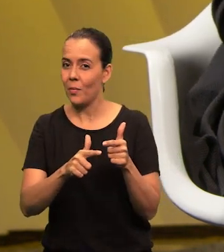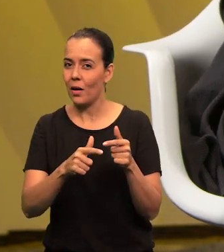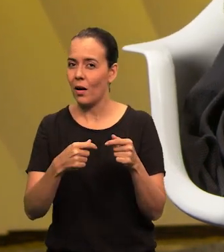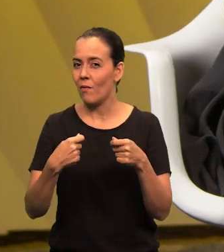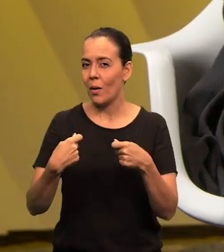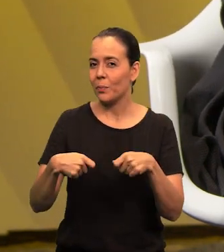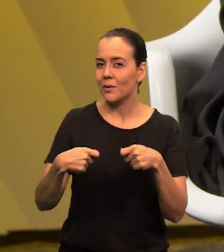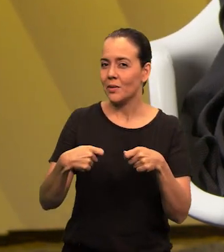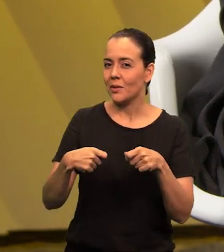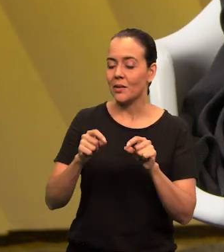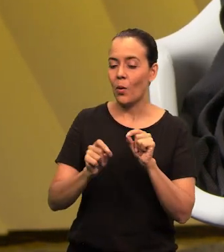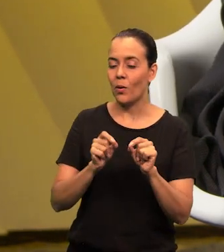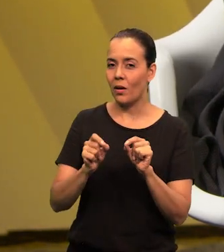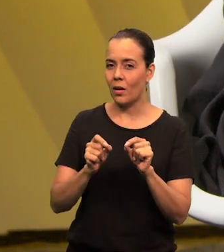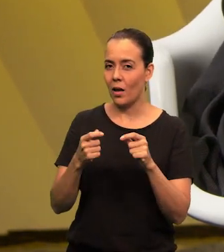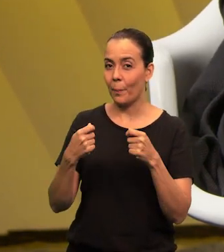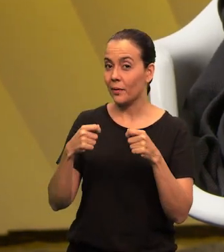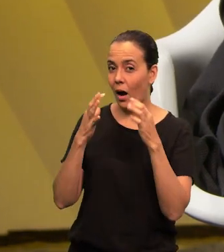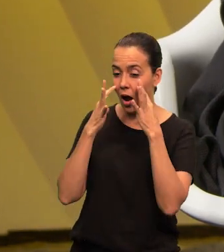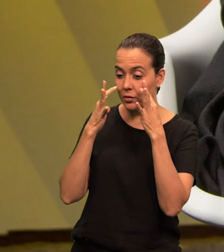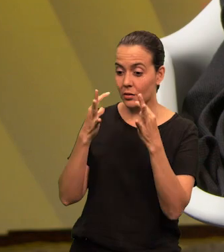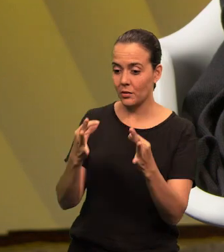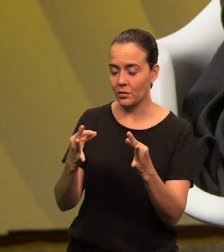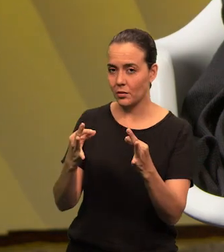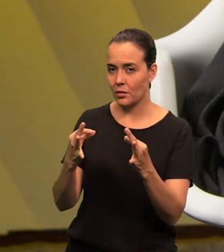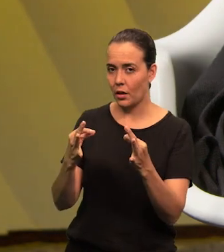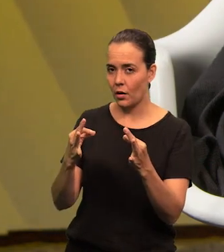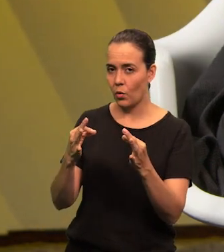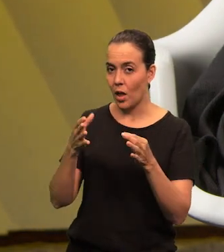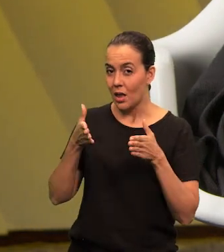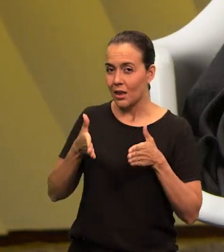Ele é a tensão. Então a gente nasce com um pé